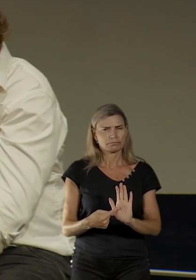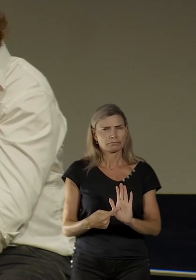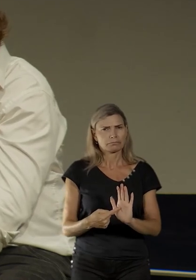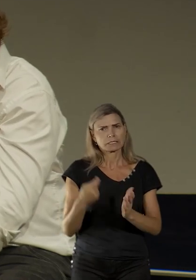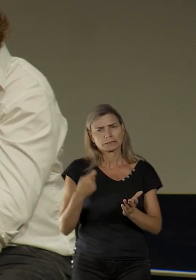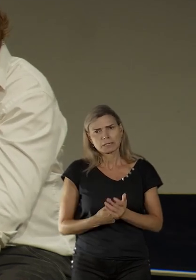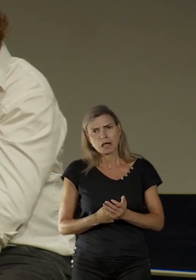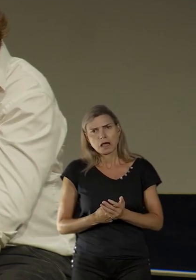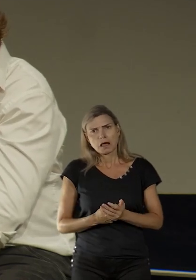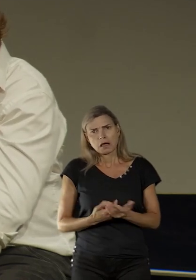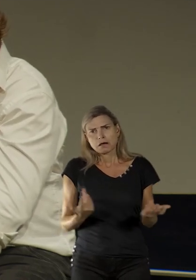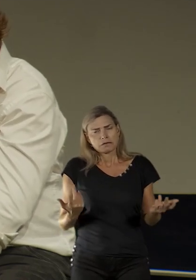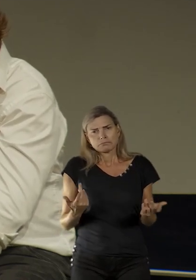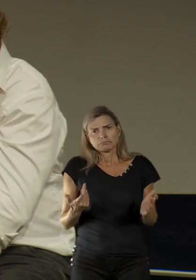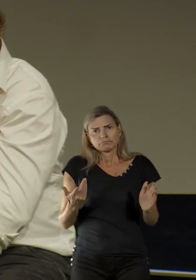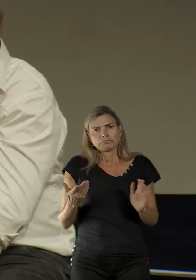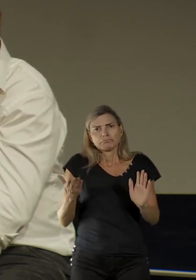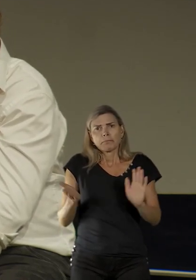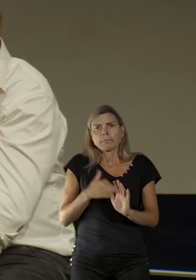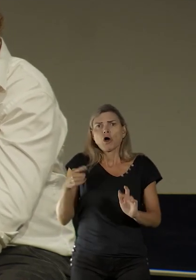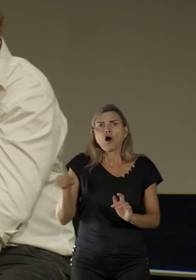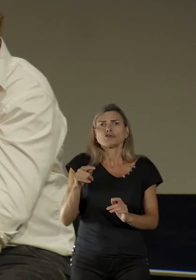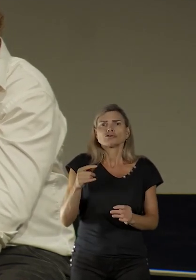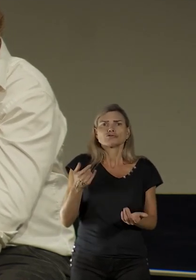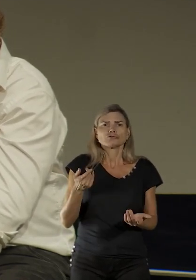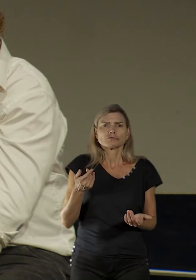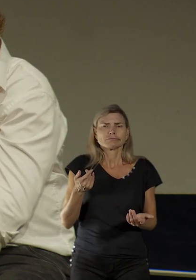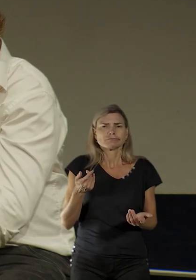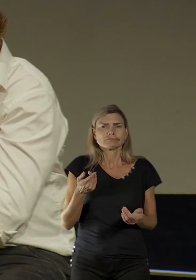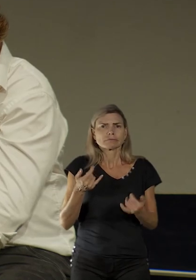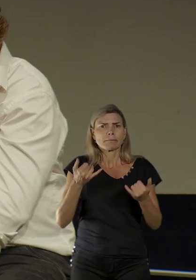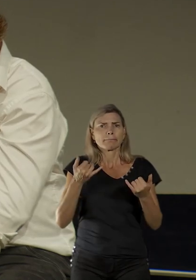stejná otázka může být, proč na všechny akce, které připravuje Pražská developerská